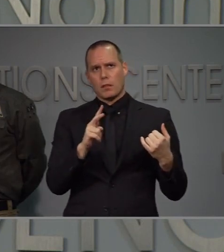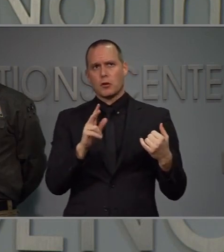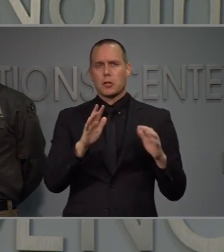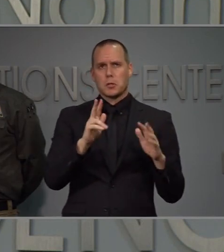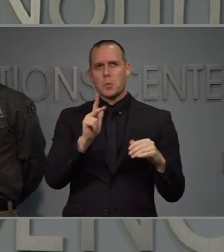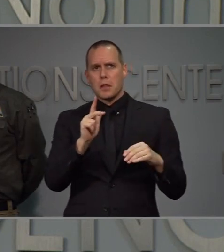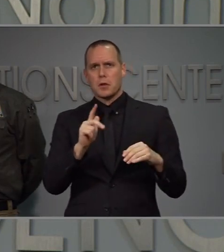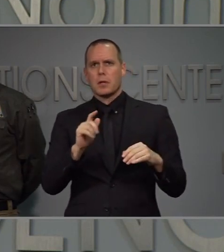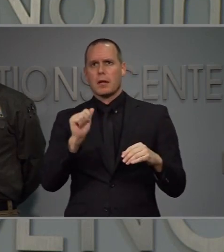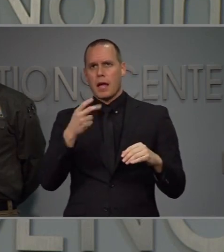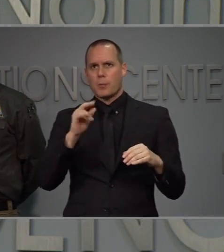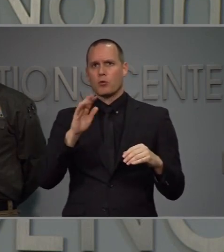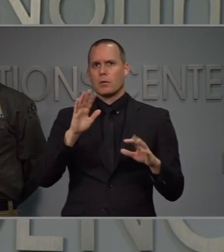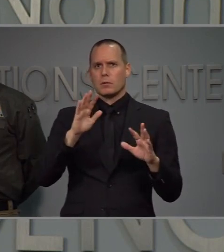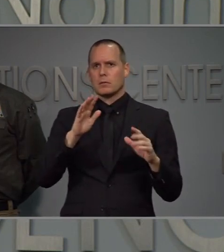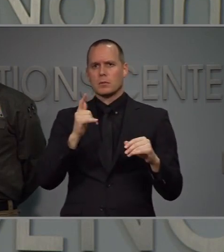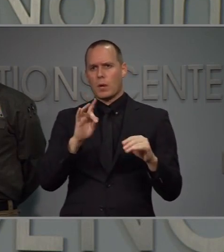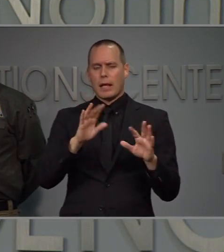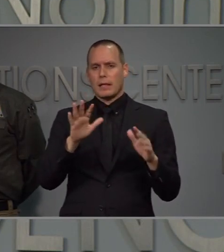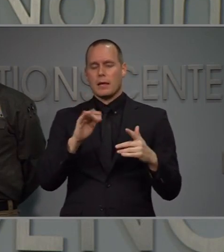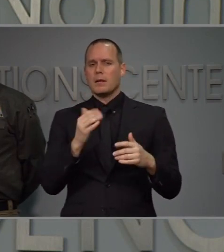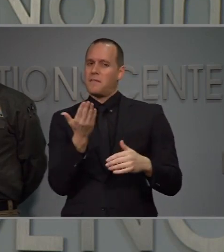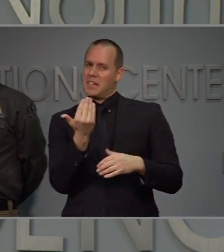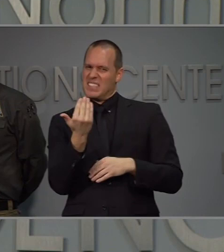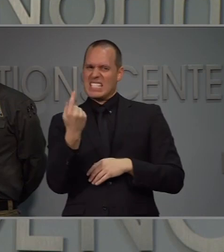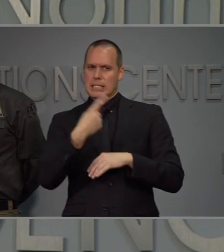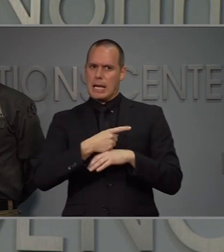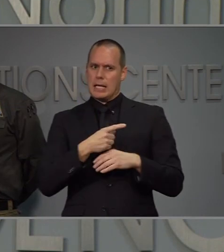doctora Cohen. No creo que este veintitrés veinticuatro de